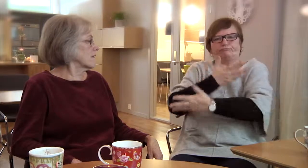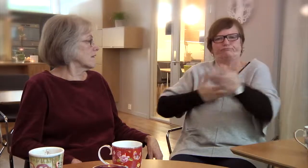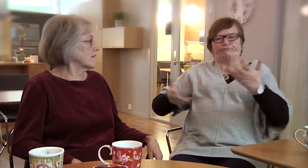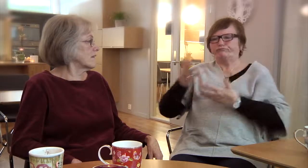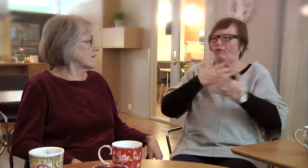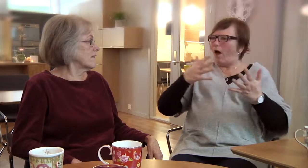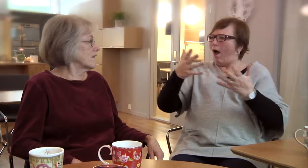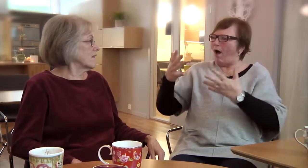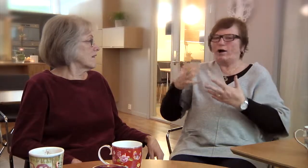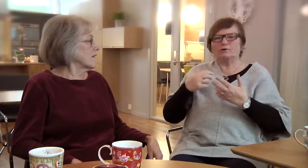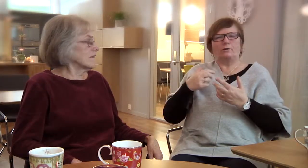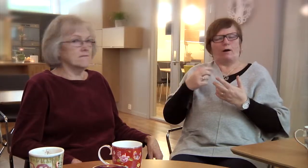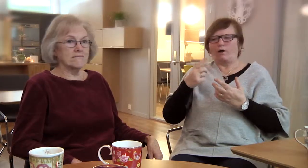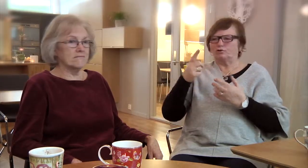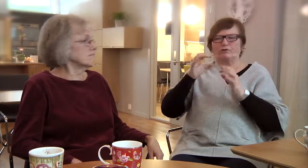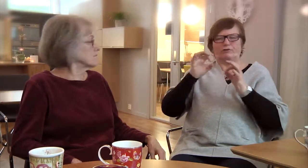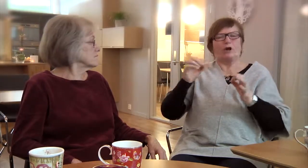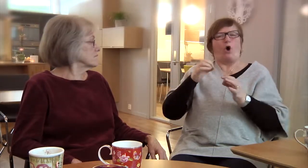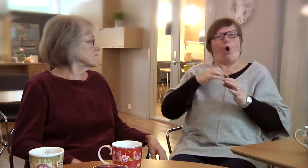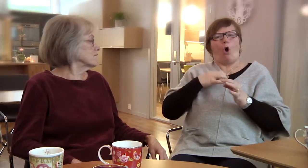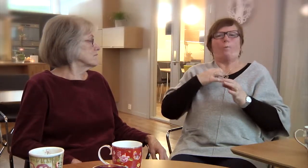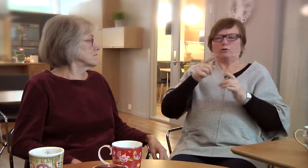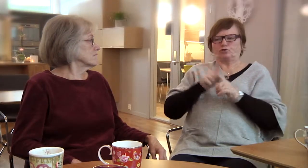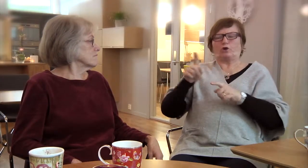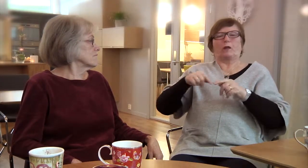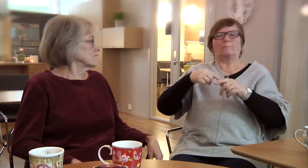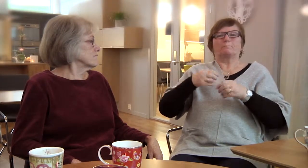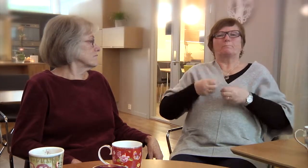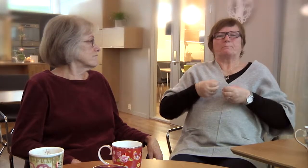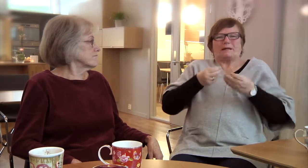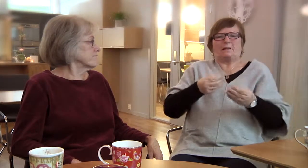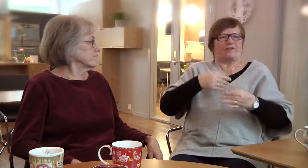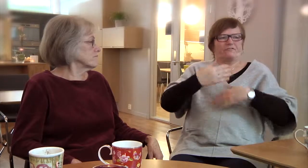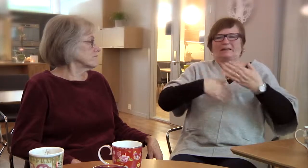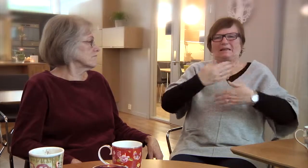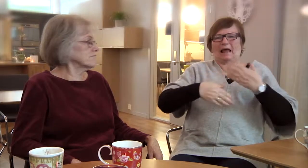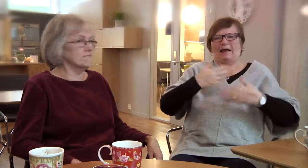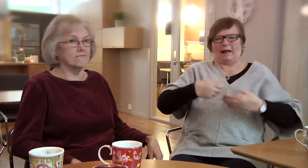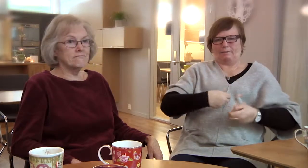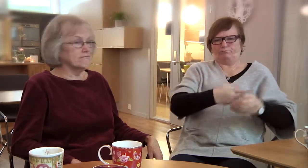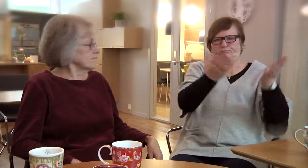At vi kan utveksle våre erfaringer. Jeg synes dette har vært så fint, og jeg håper at dette kan være et bidrag til at -